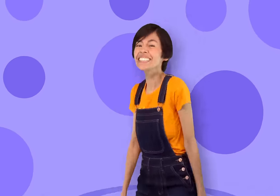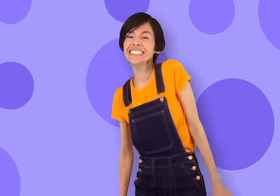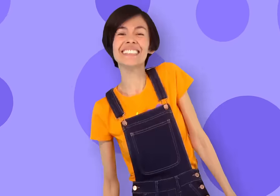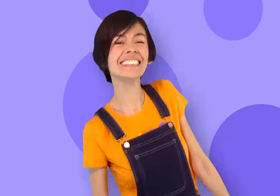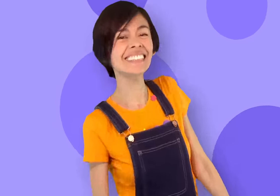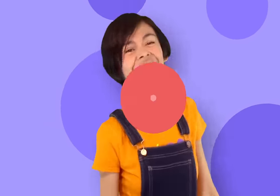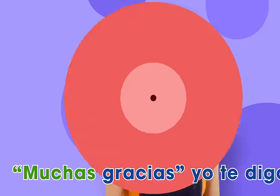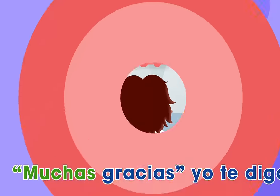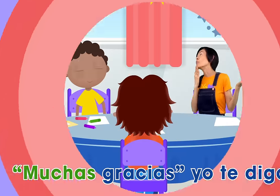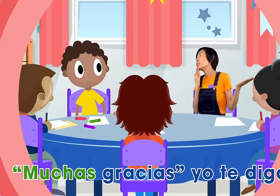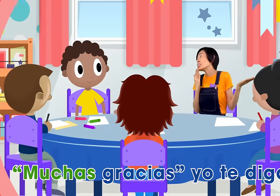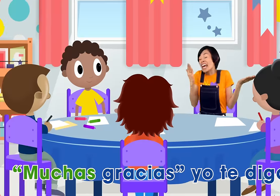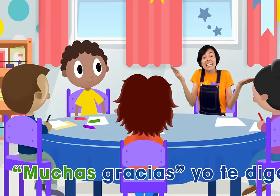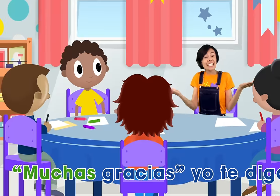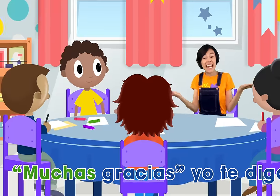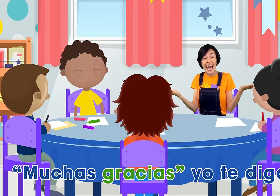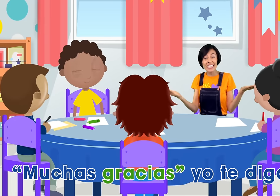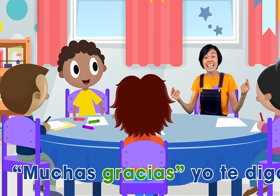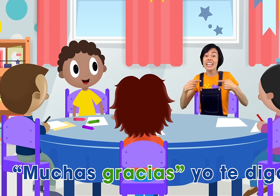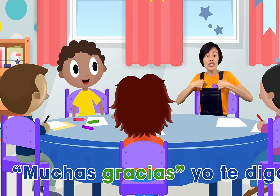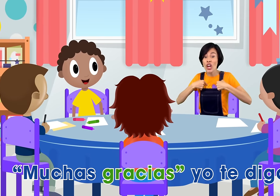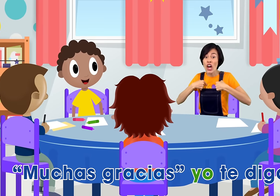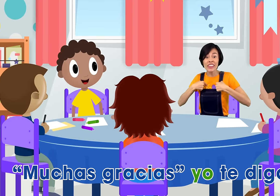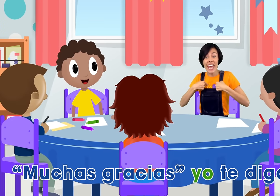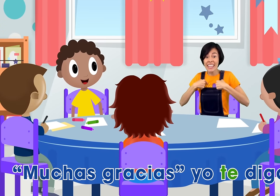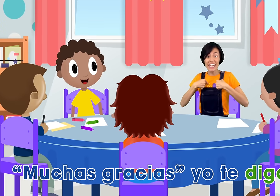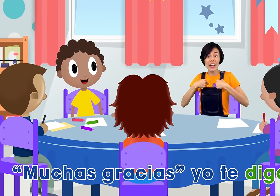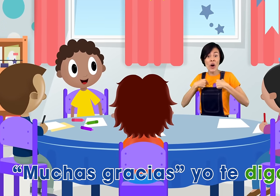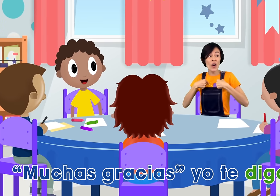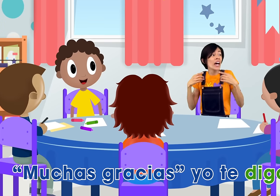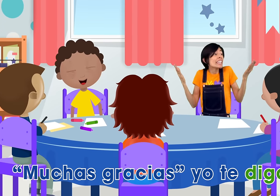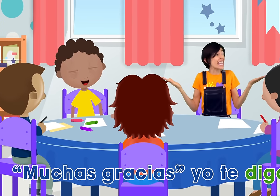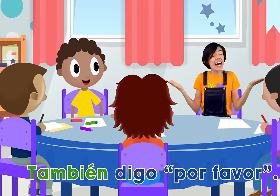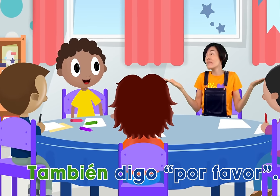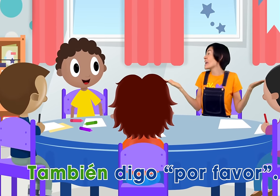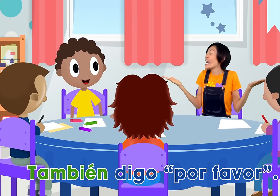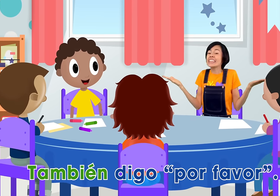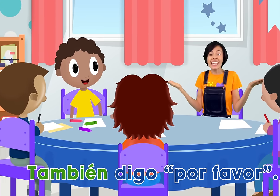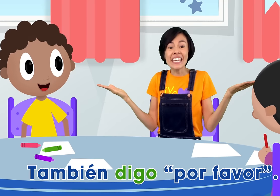Yo escucho a mis amigos. Yo comparto. Soy un buen amigo.